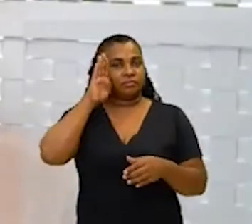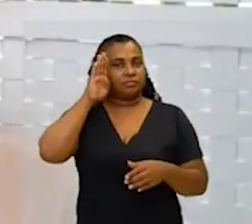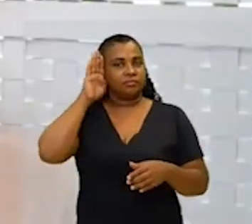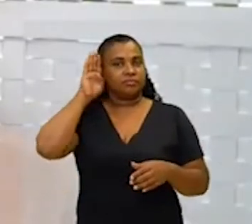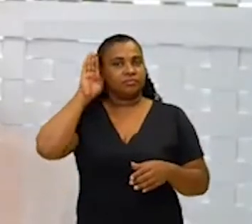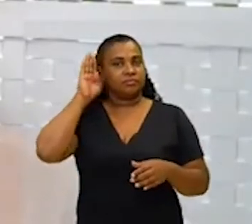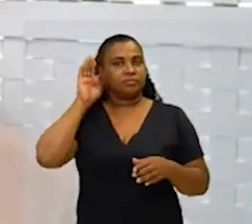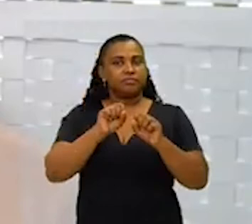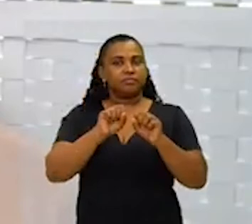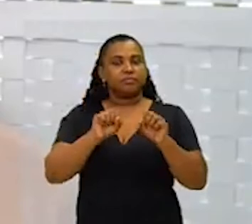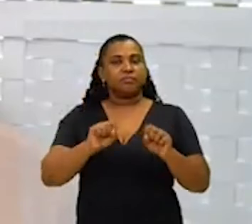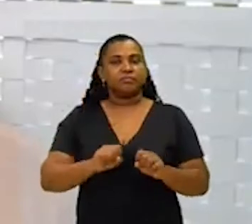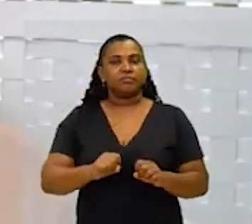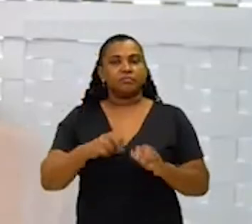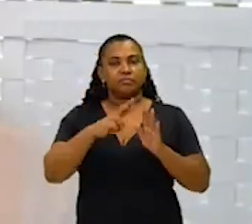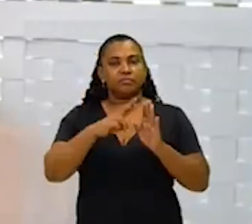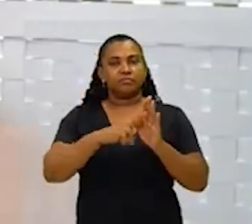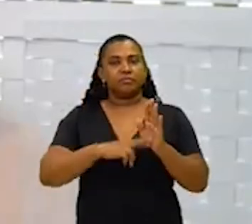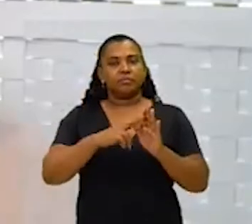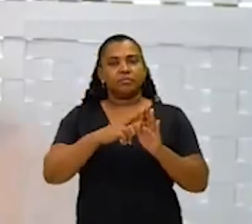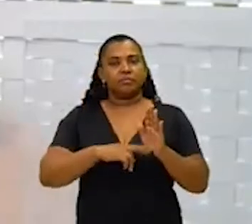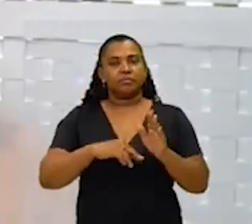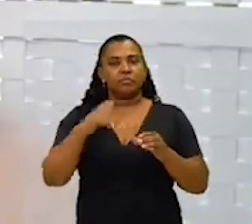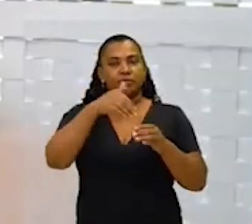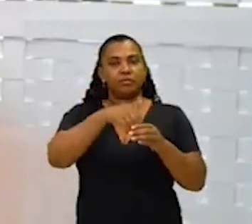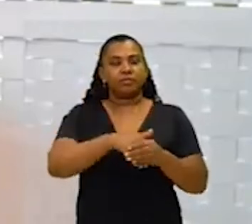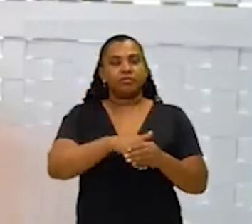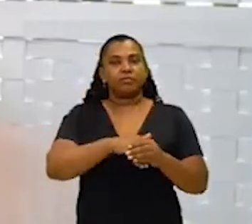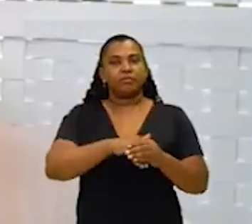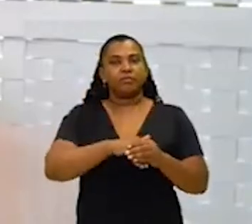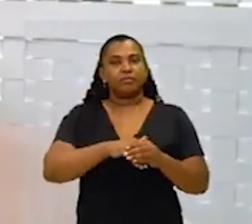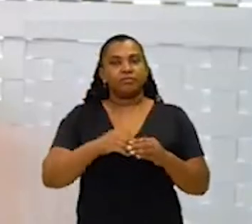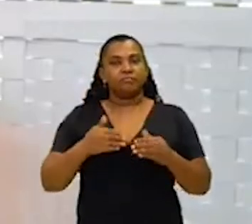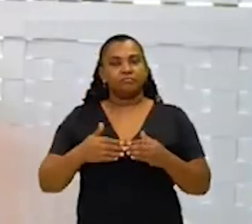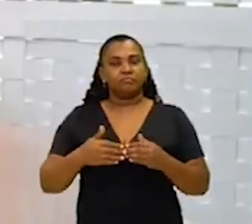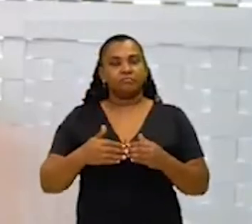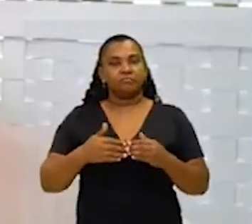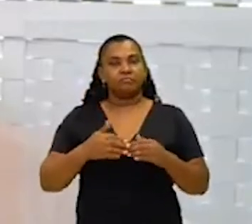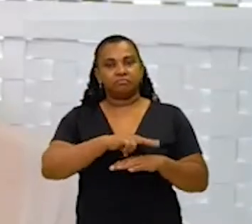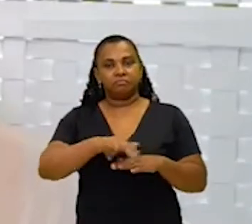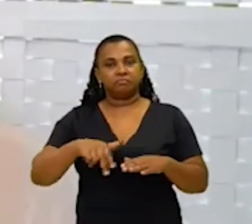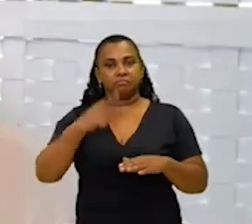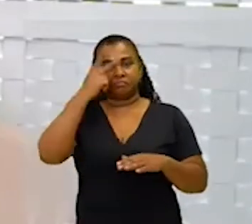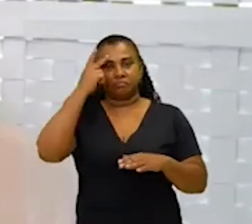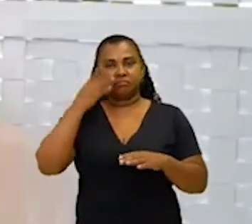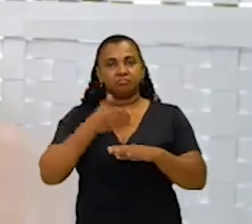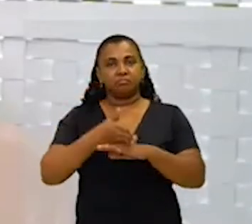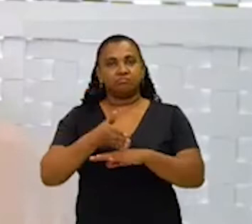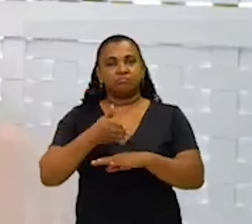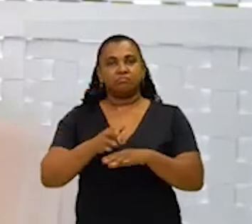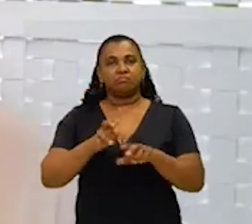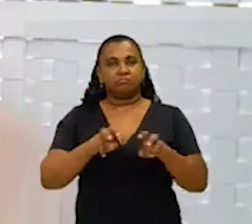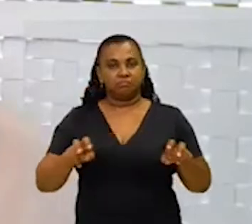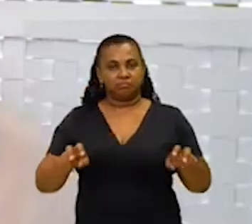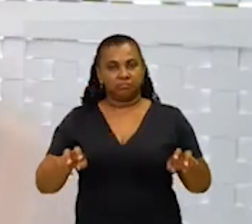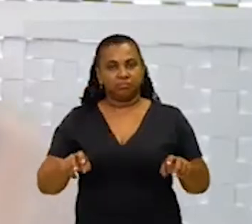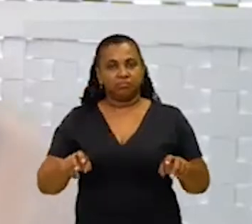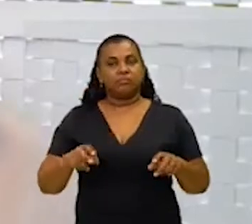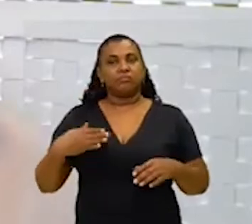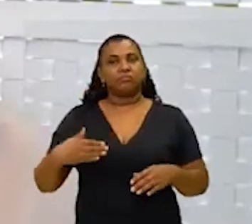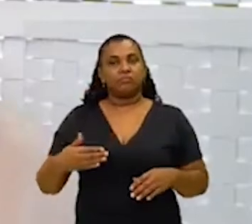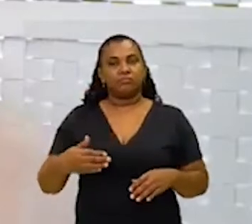normas eleitorais demais participantes da mesa e o mamífero Edson aqui em frente o ministro